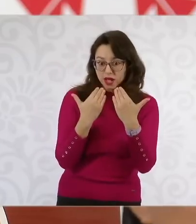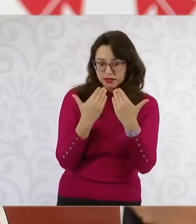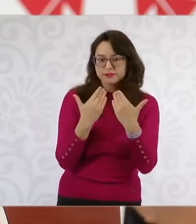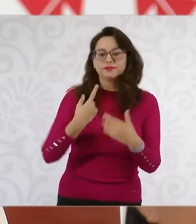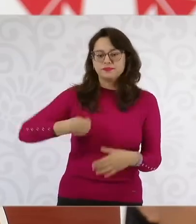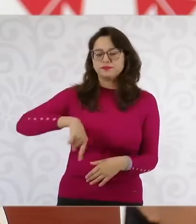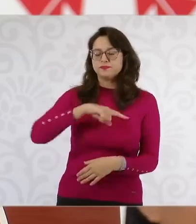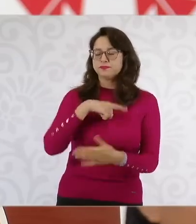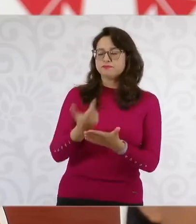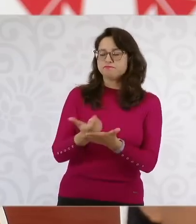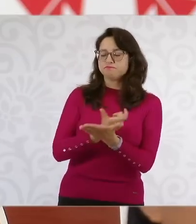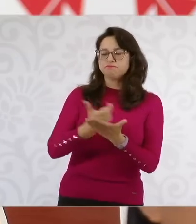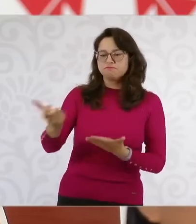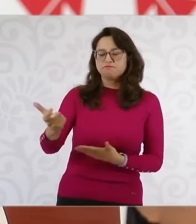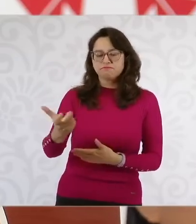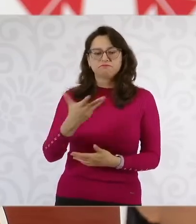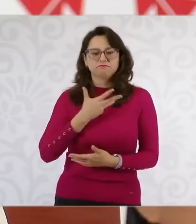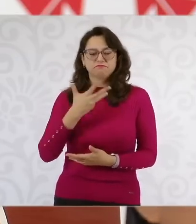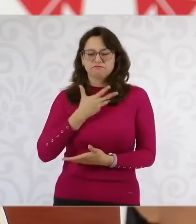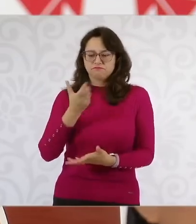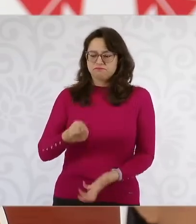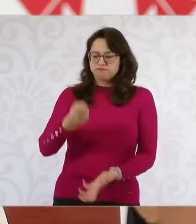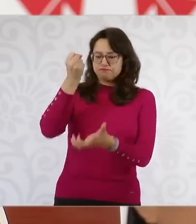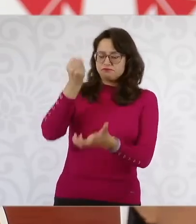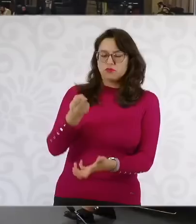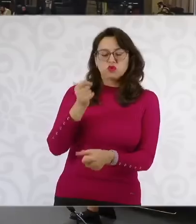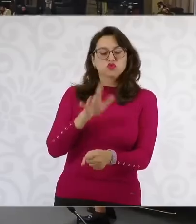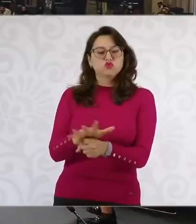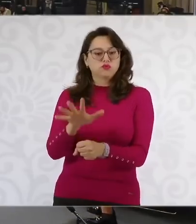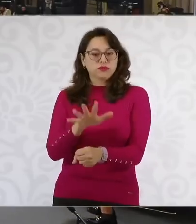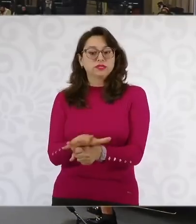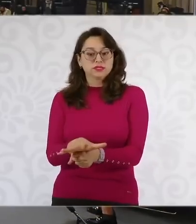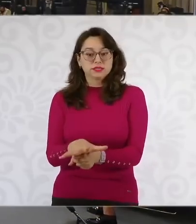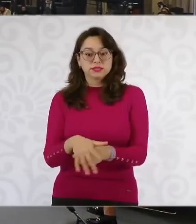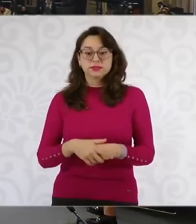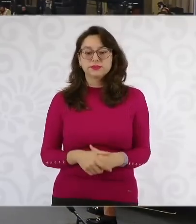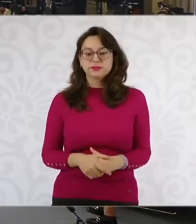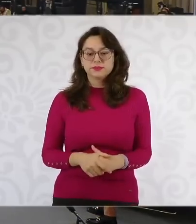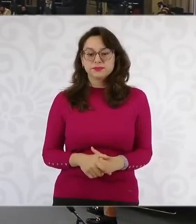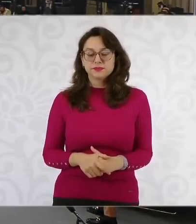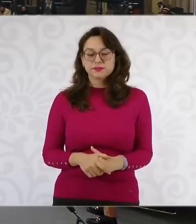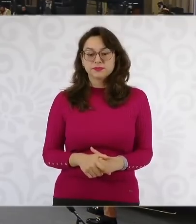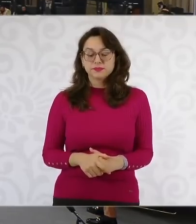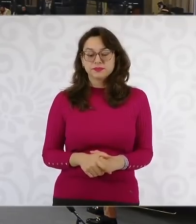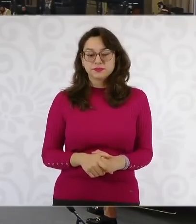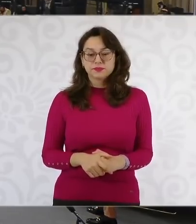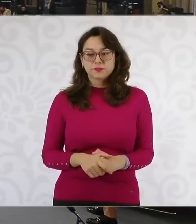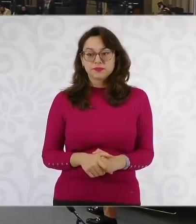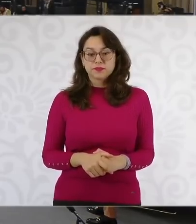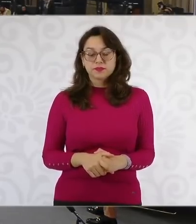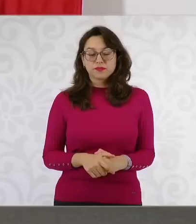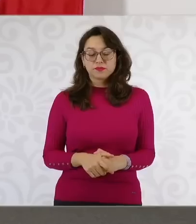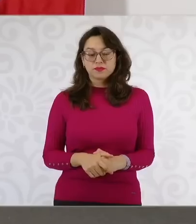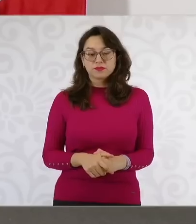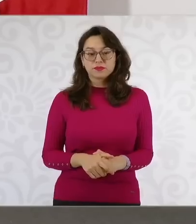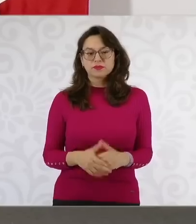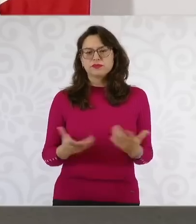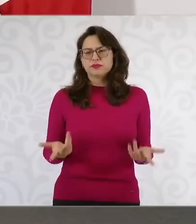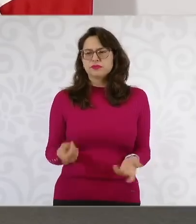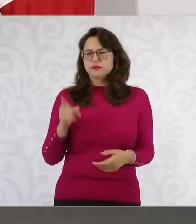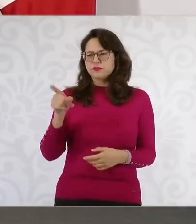disponibles para poder terminar hubo un un retraso más que un retraso eh afrontaron algunos problemas